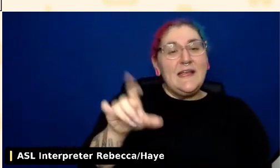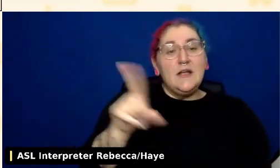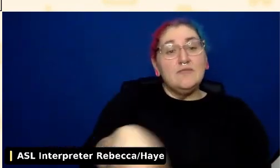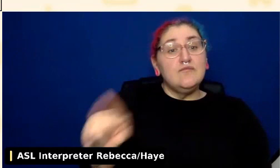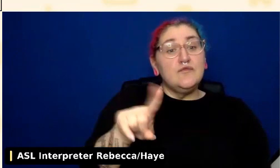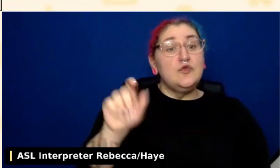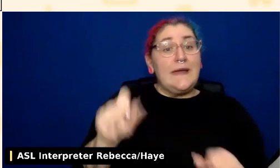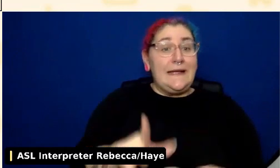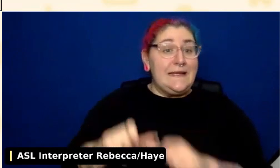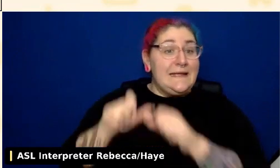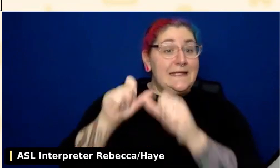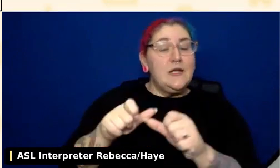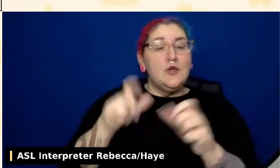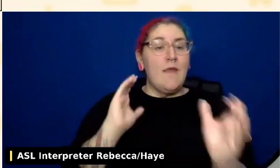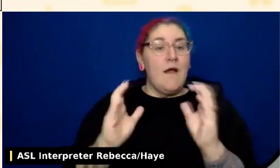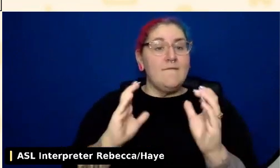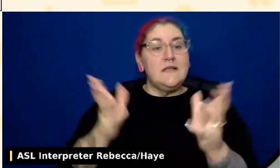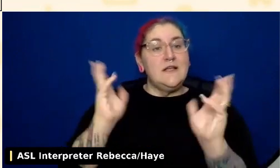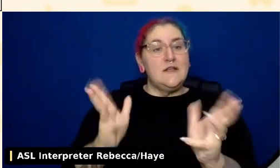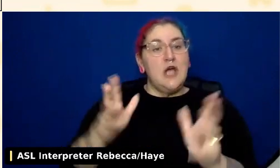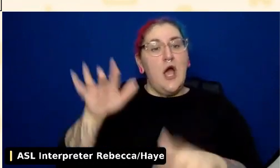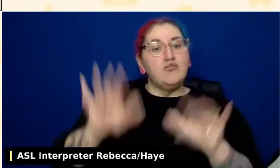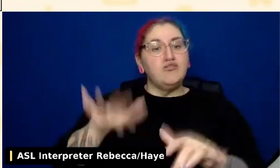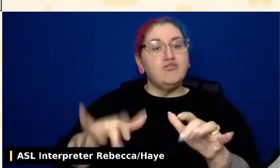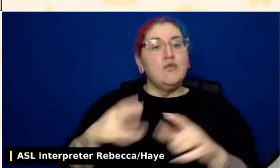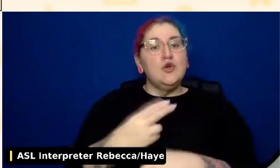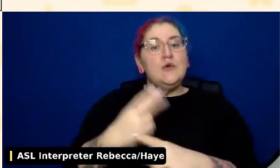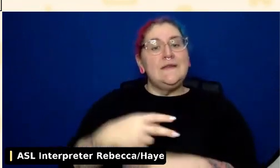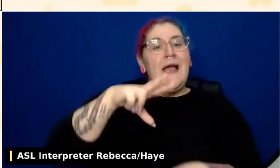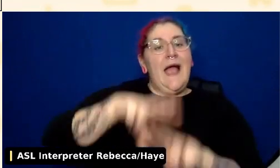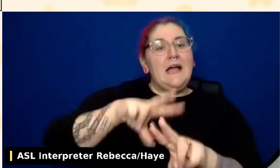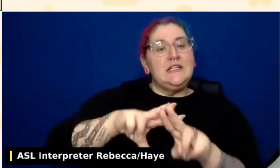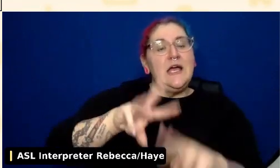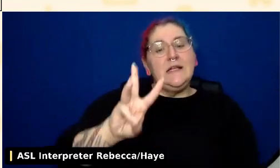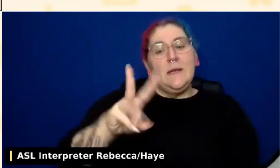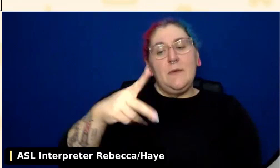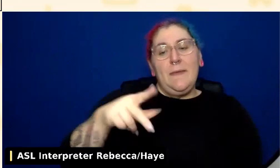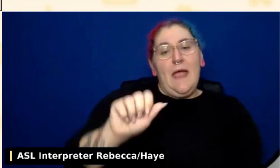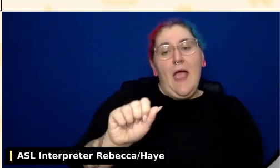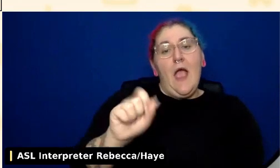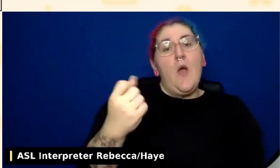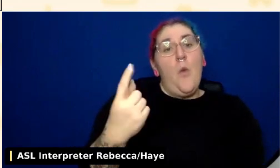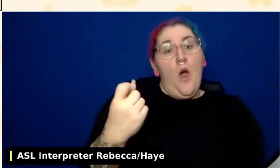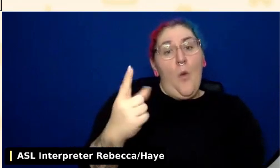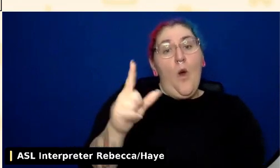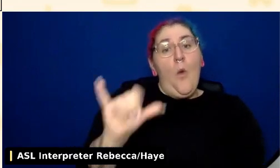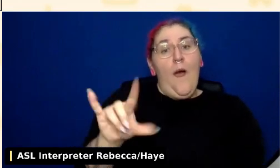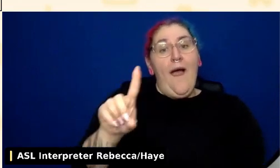o en las redes sociales usando #WPA11YDay y #WPADay2023.